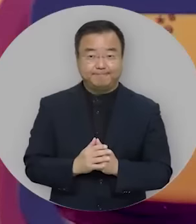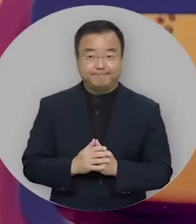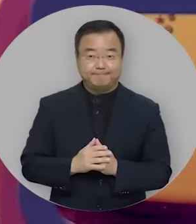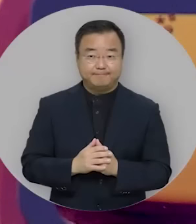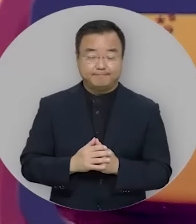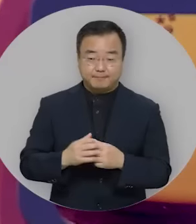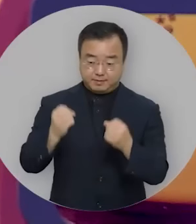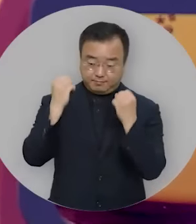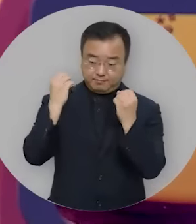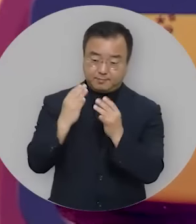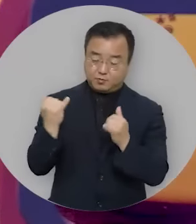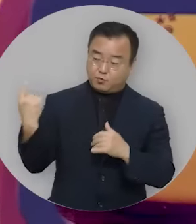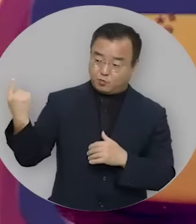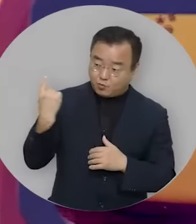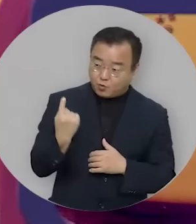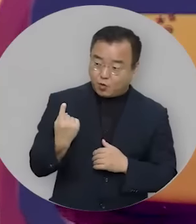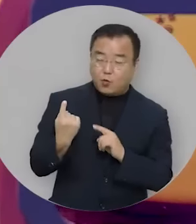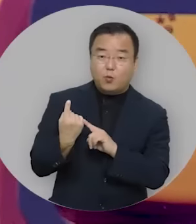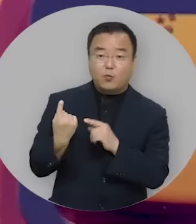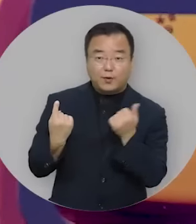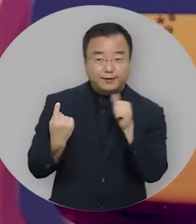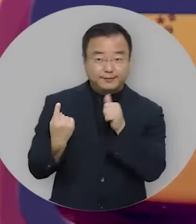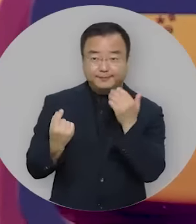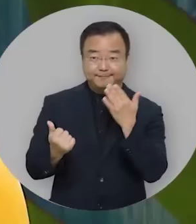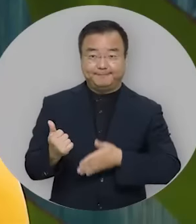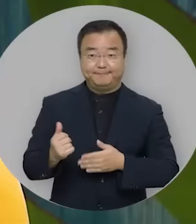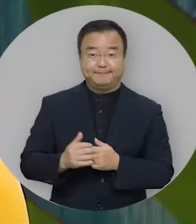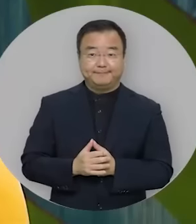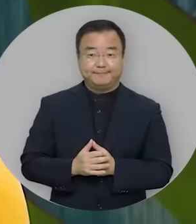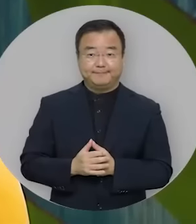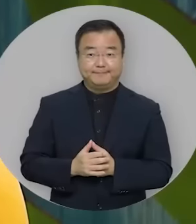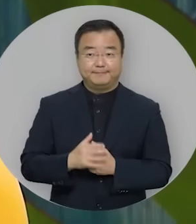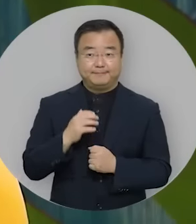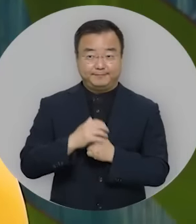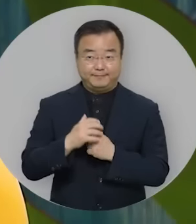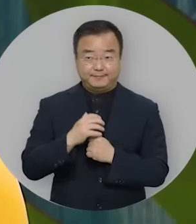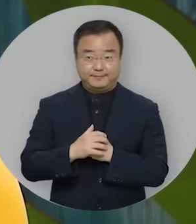새로운 분이 함께하셨습니다. 본인 소개 부탁드릴까요? 안녕하십니까? 대구이룸고등학교에서